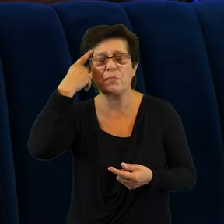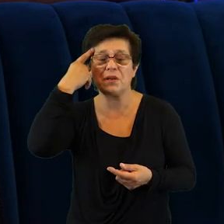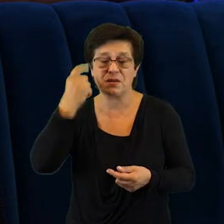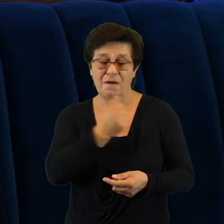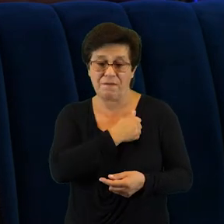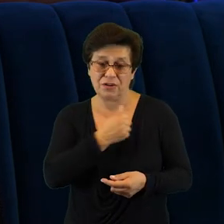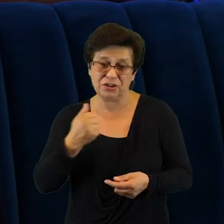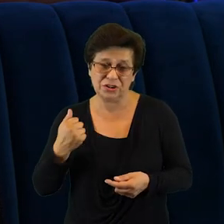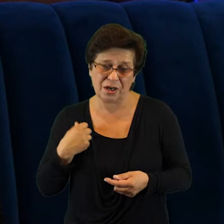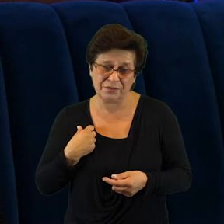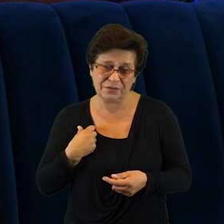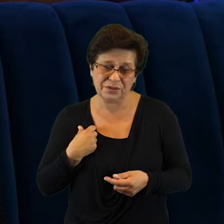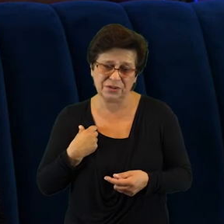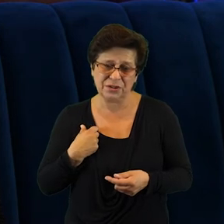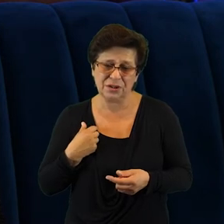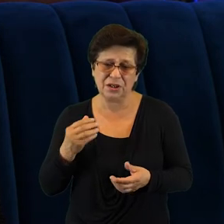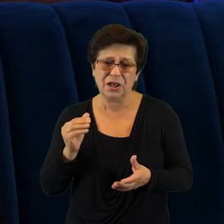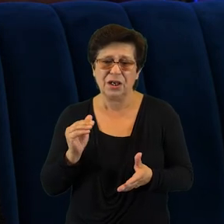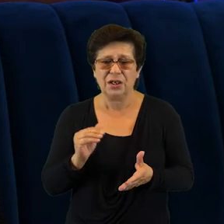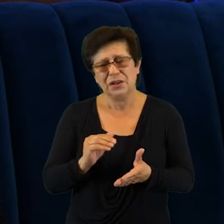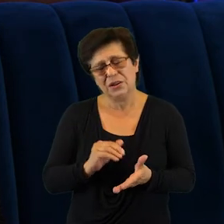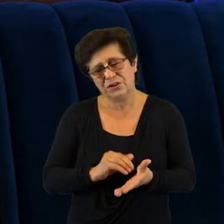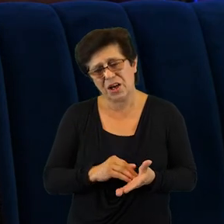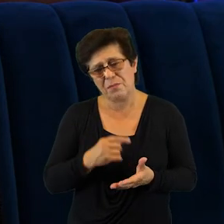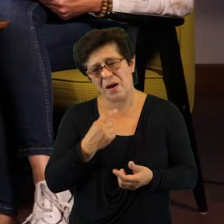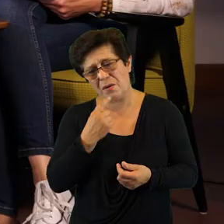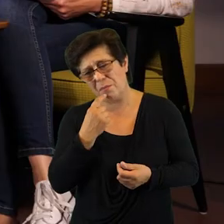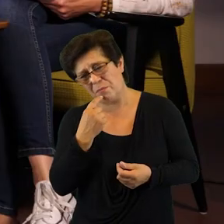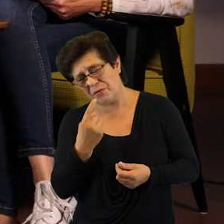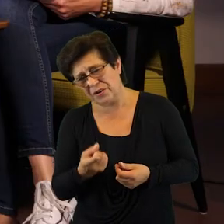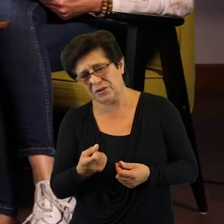ale to jednak trzeba powiedzieć, są utwory takie mitotwórcze.